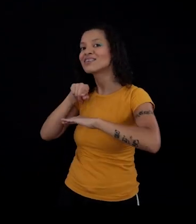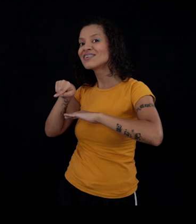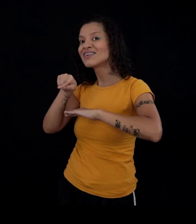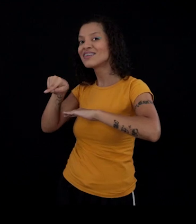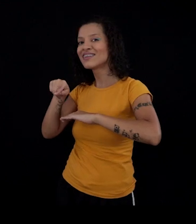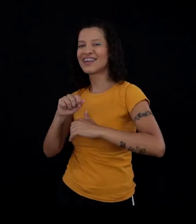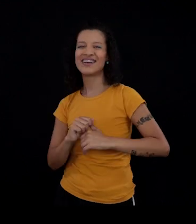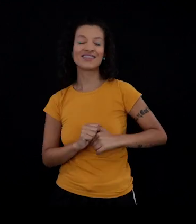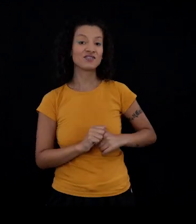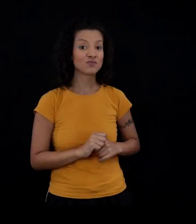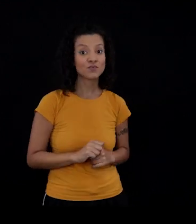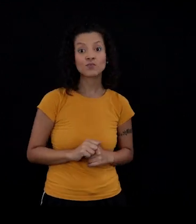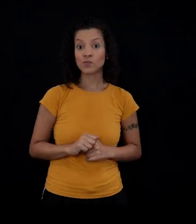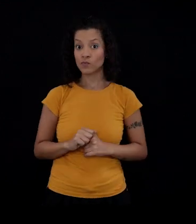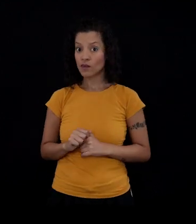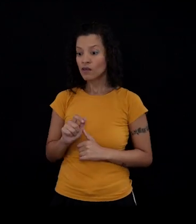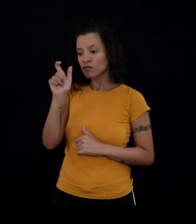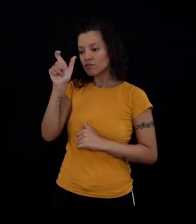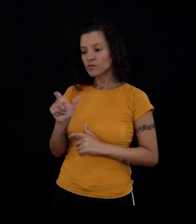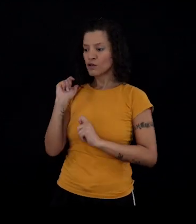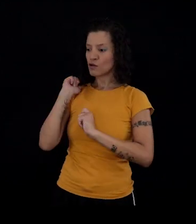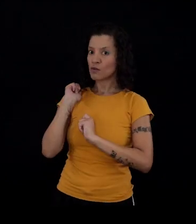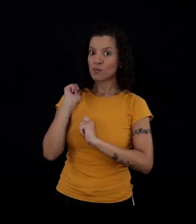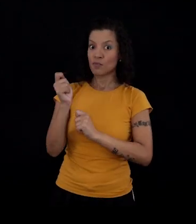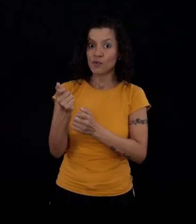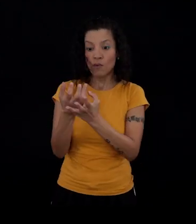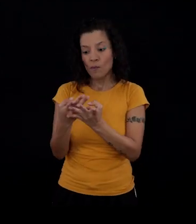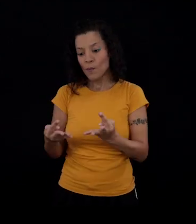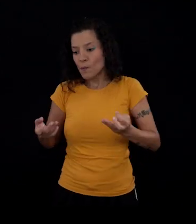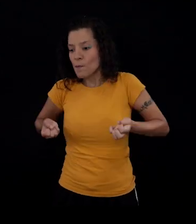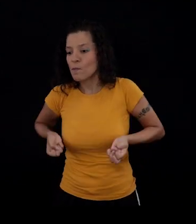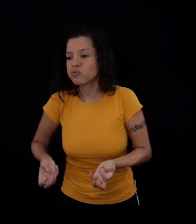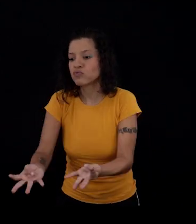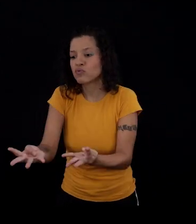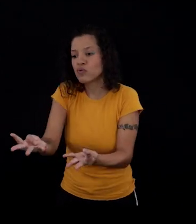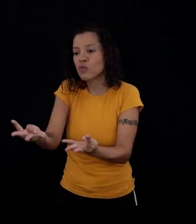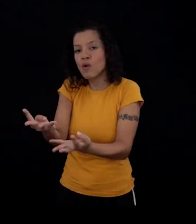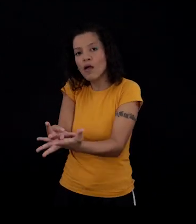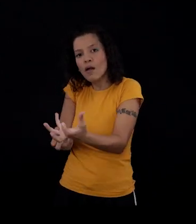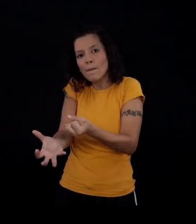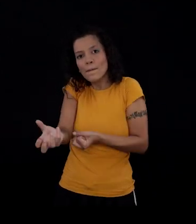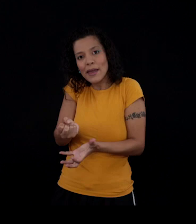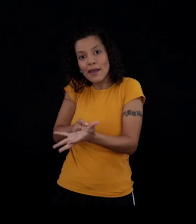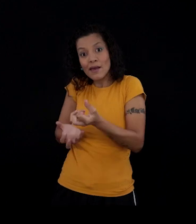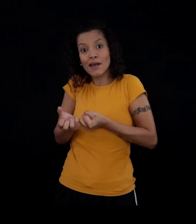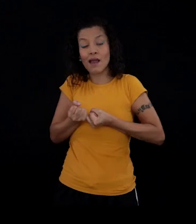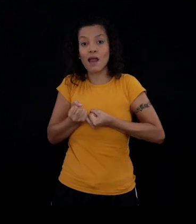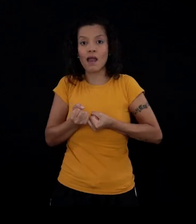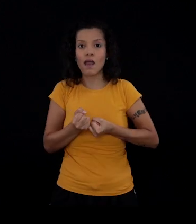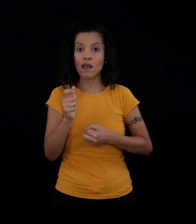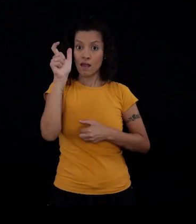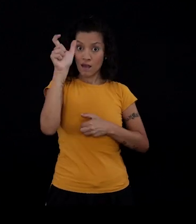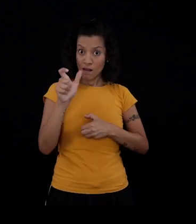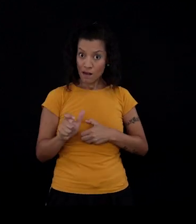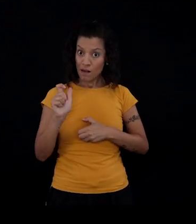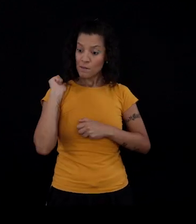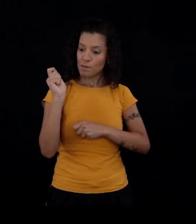Pescador, pescador joga a rede Para borquear Pescador, pescador joga a rede